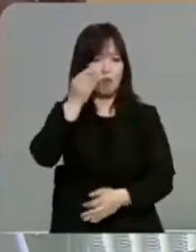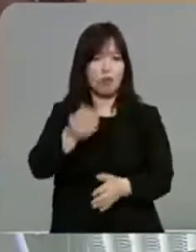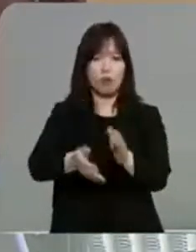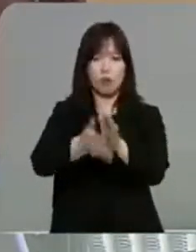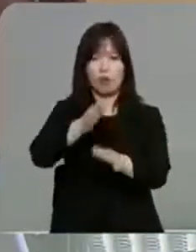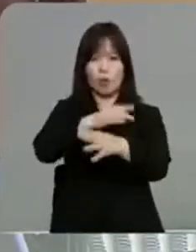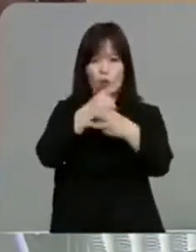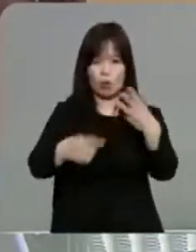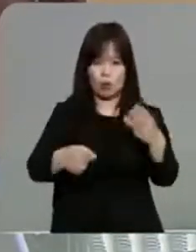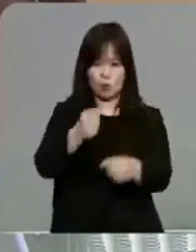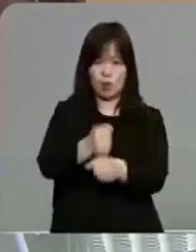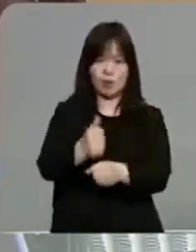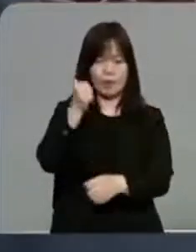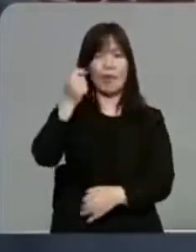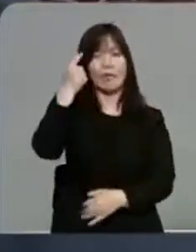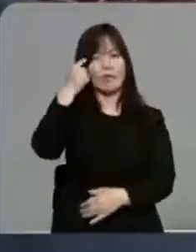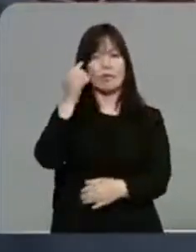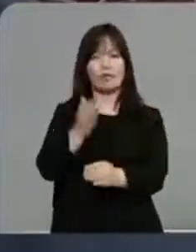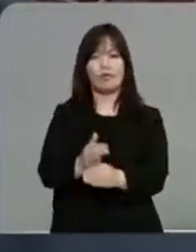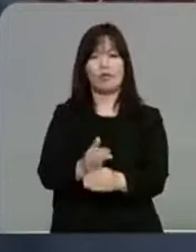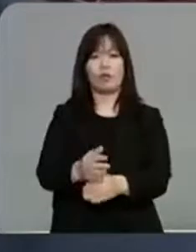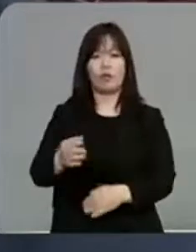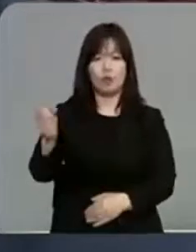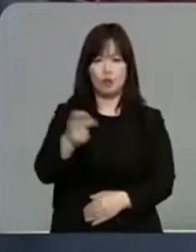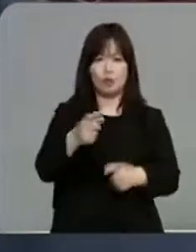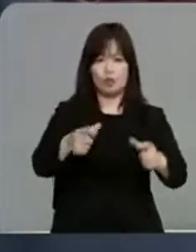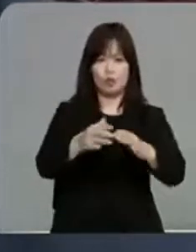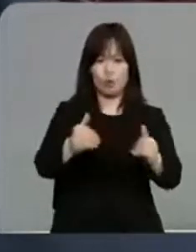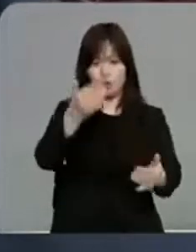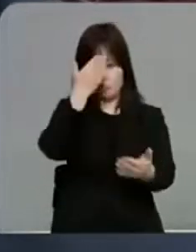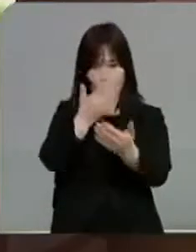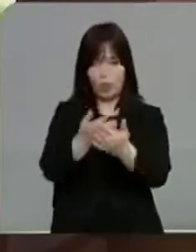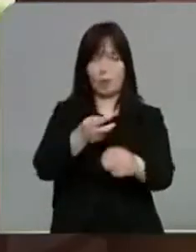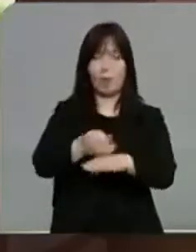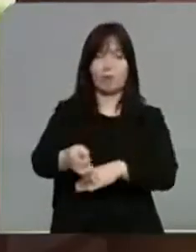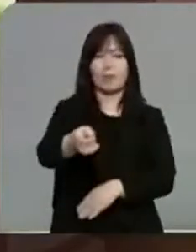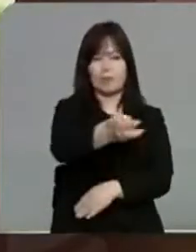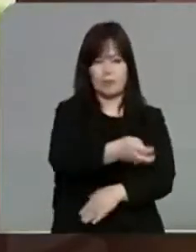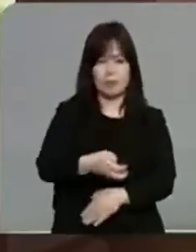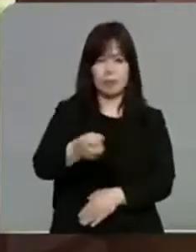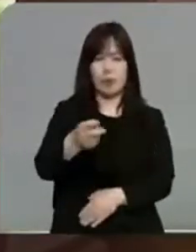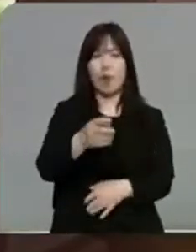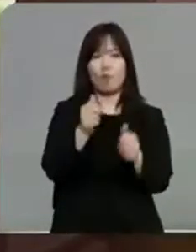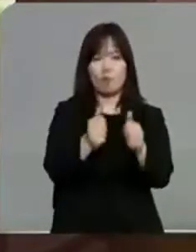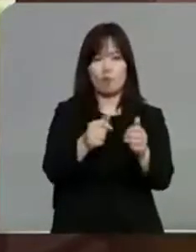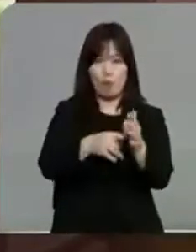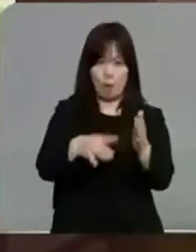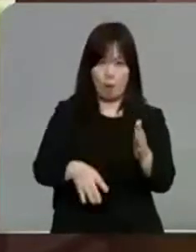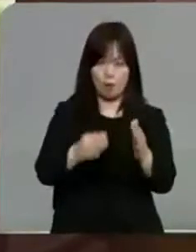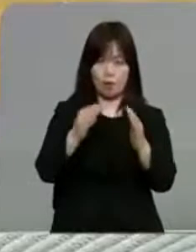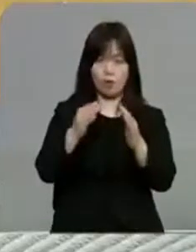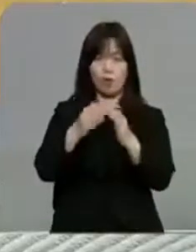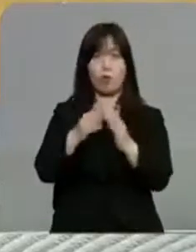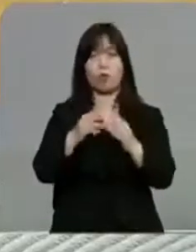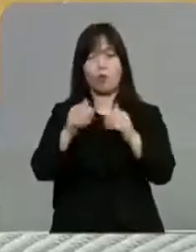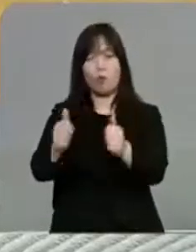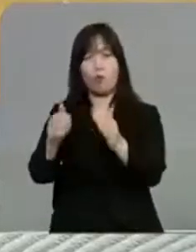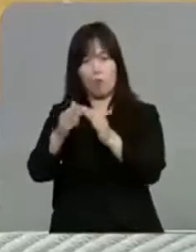을 대표 공약으로 꼽았습니다. 군민 무상버스 운행과 법원 세무서 같은 국가기관과 공공기관 유치